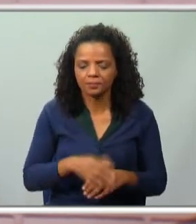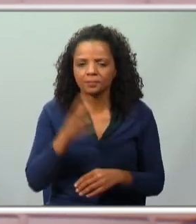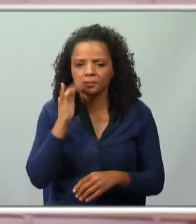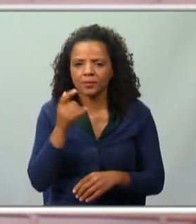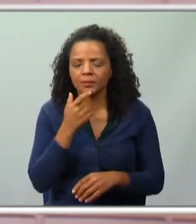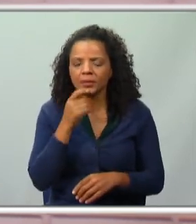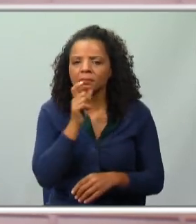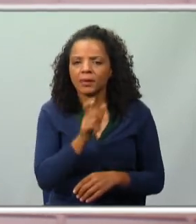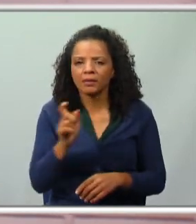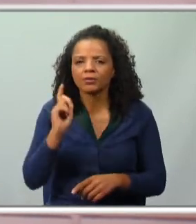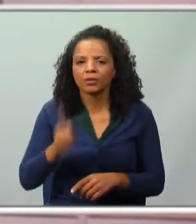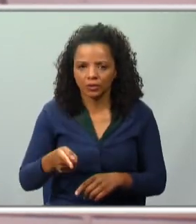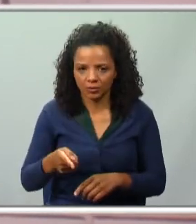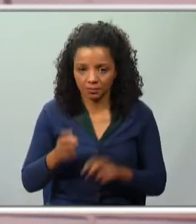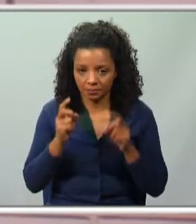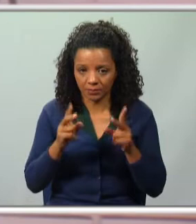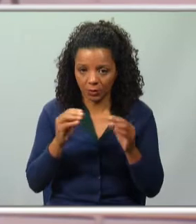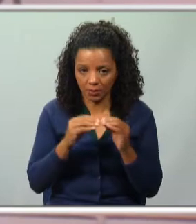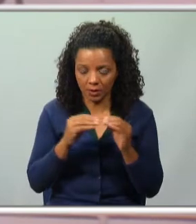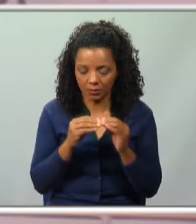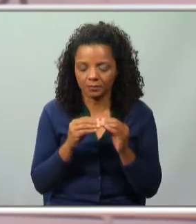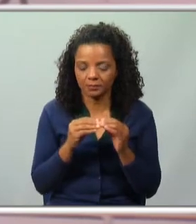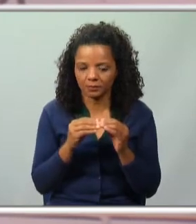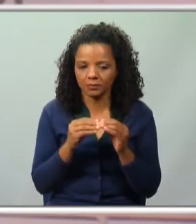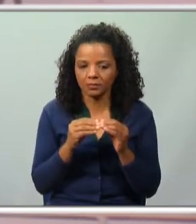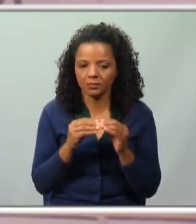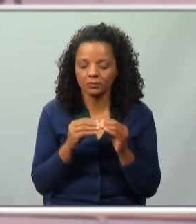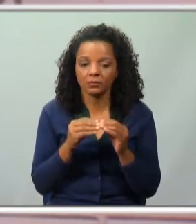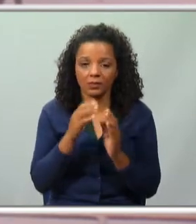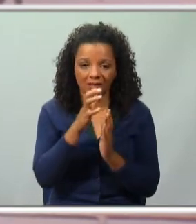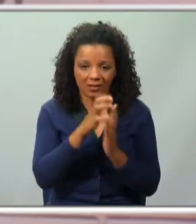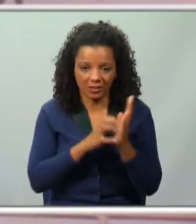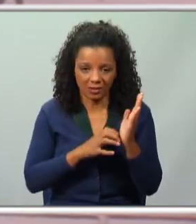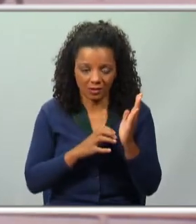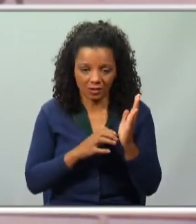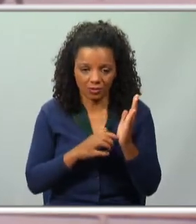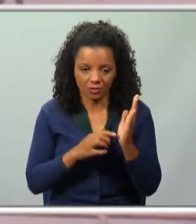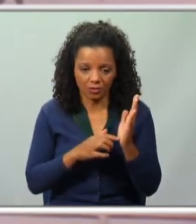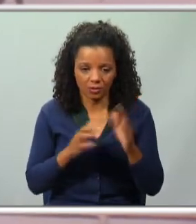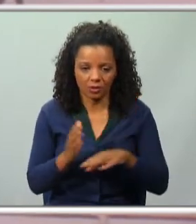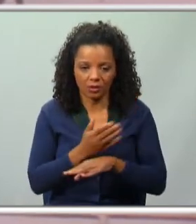palavras homônimas combinado se a gente vai Este texto está dito está dividido 同音詞組合如果我們go 這篇文說分